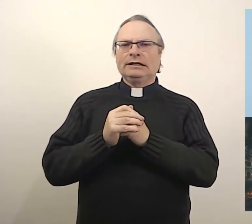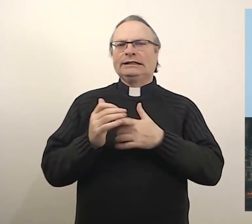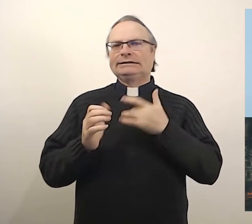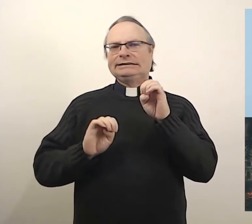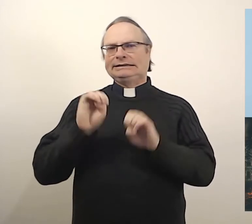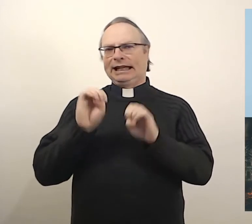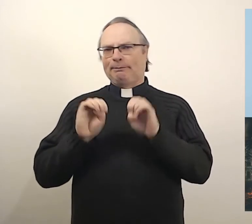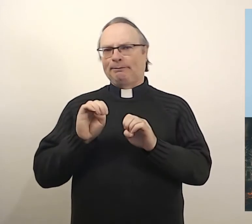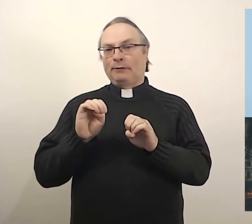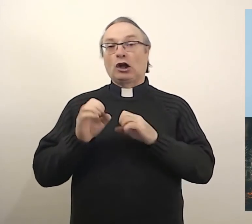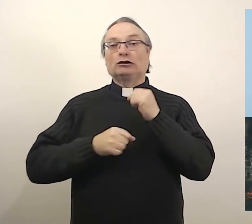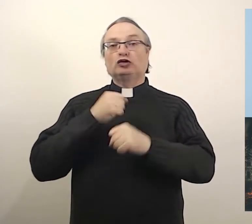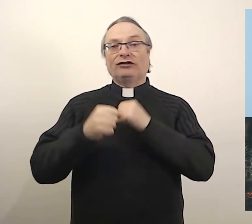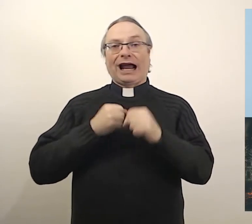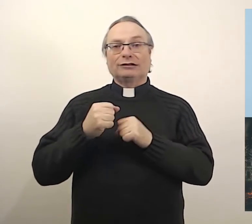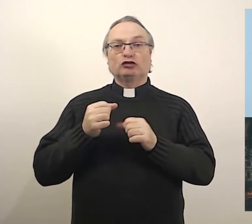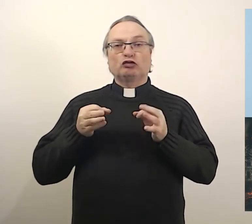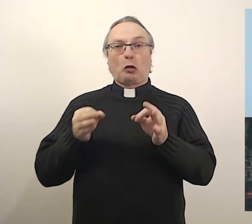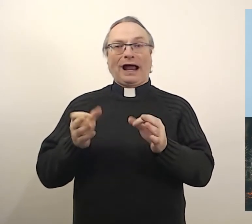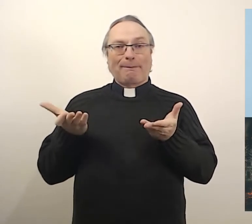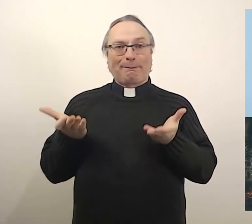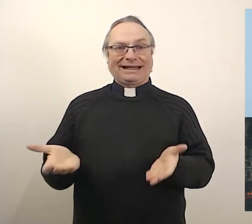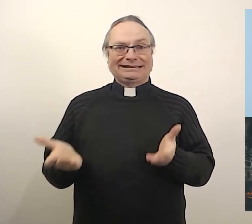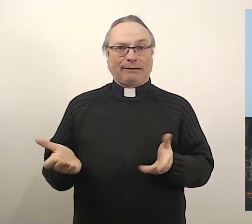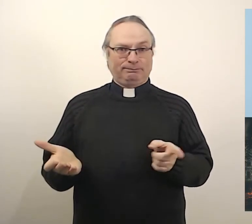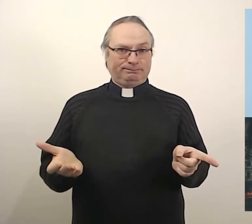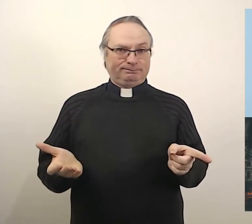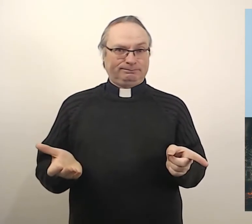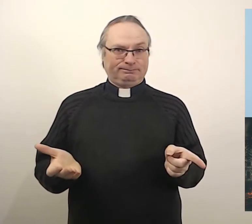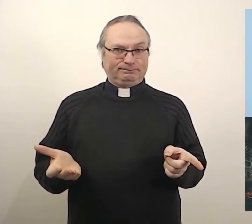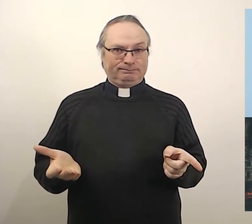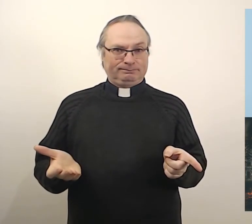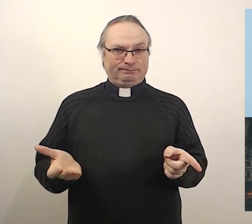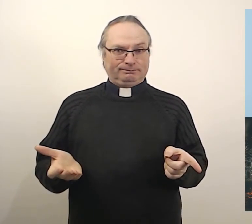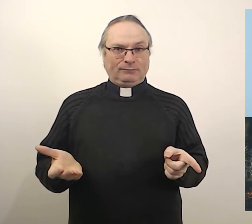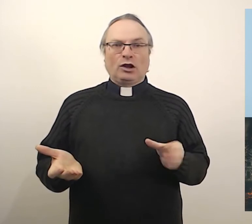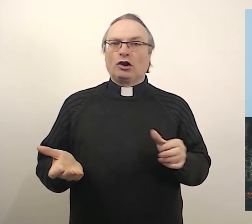J'estime que les souffrances du moment présent